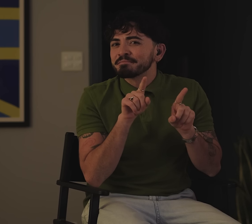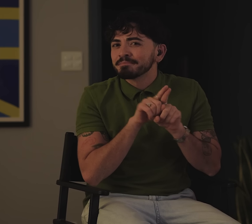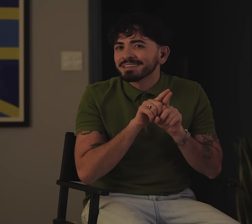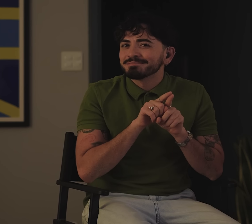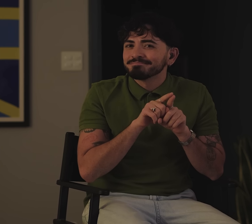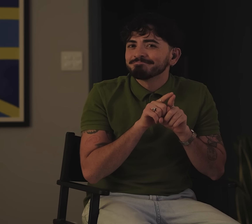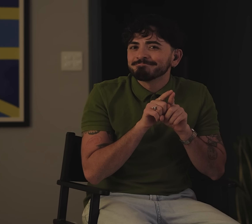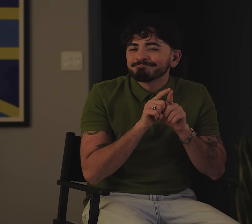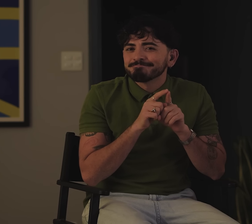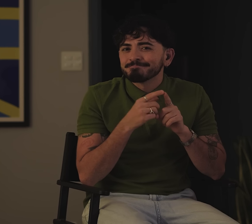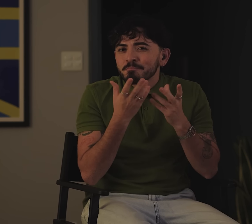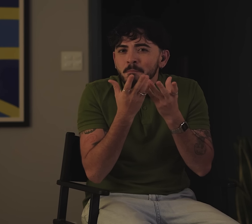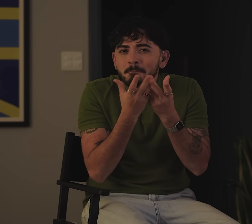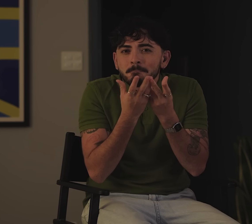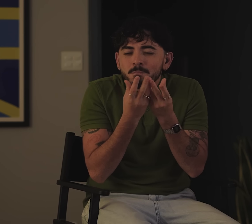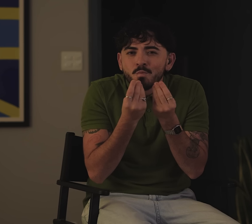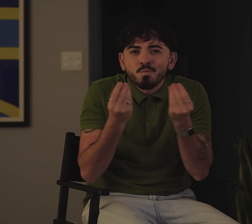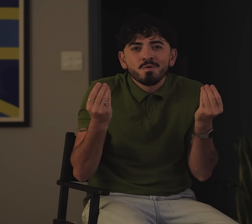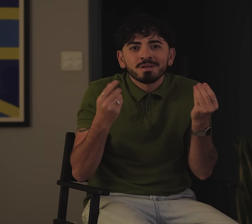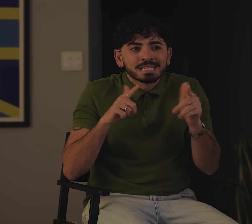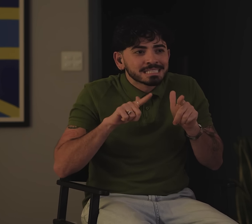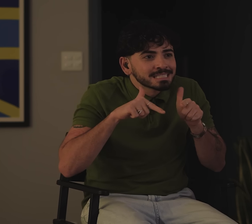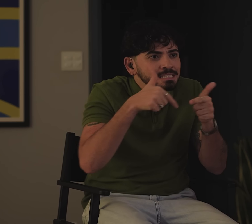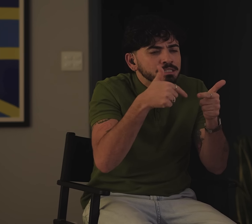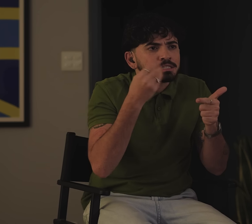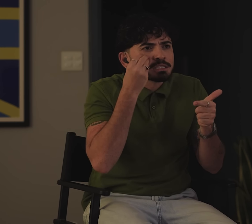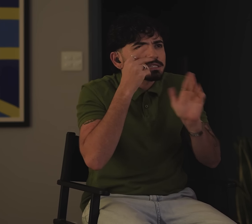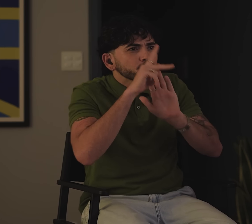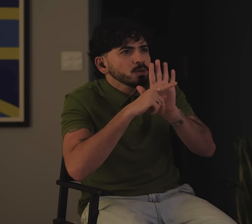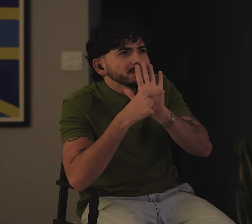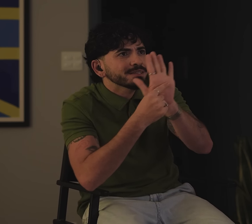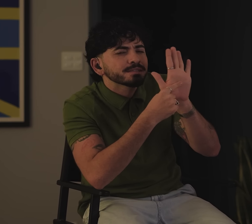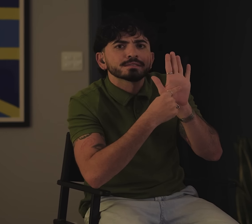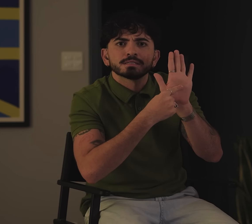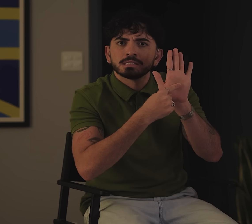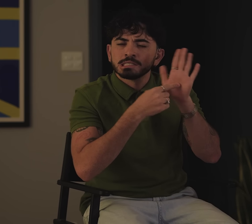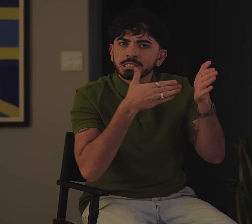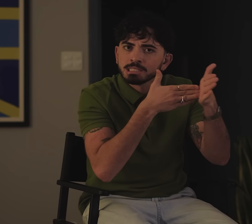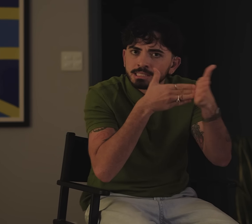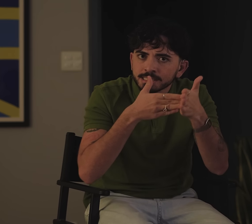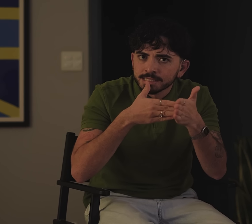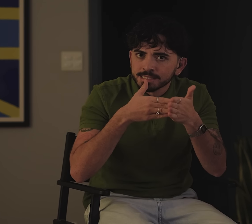E também já aconteceu muitas vezes de tentarmos apresentar projetos